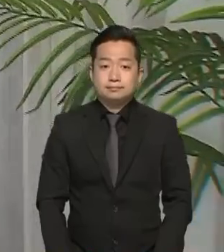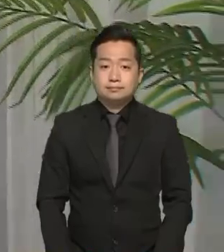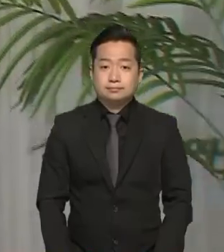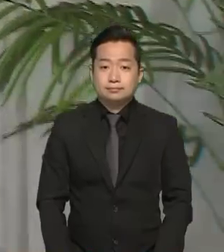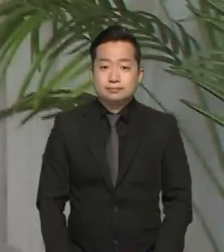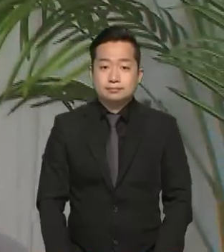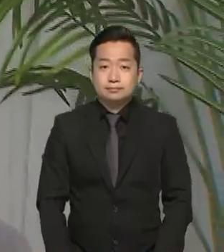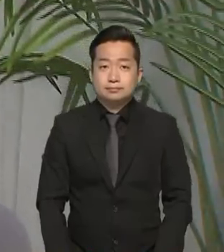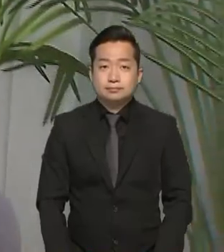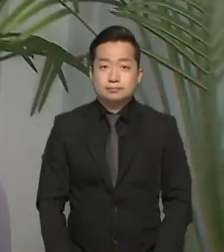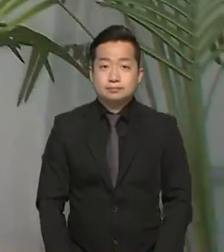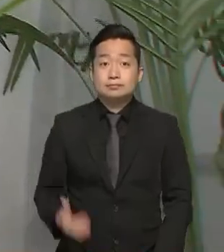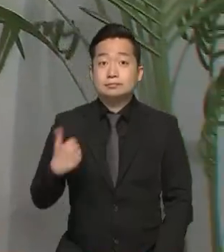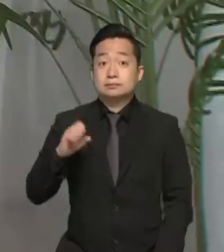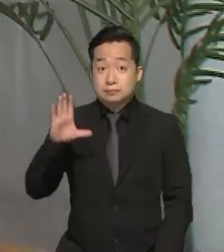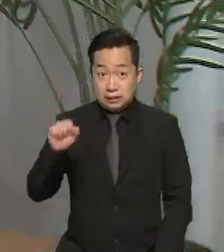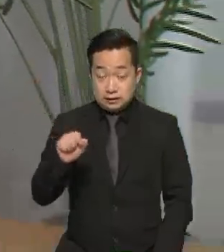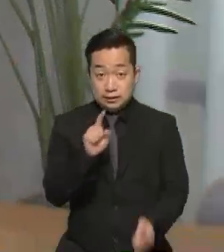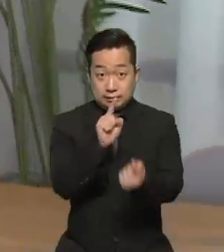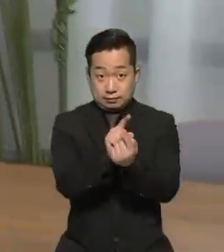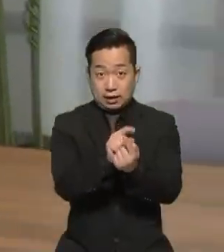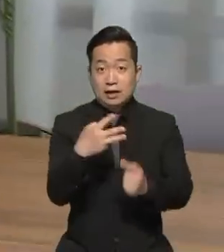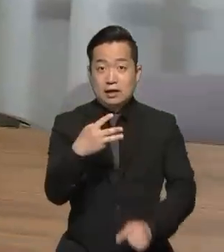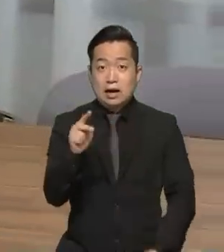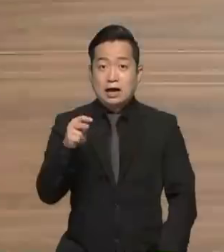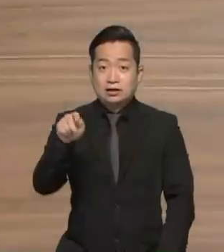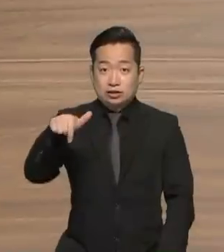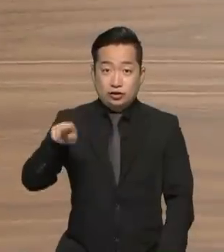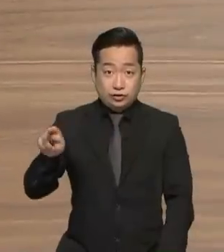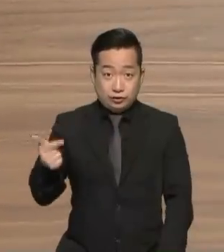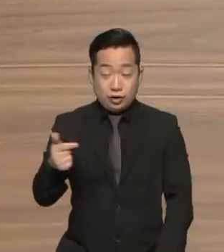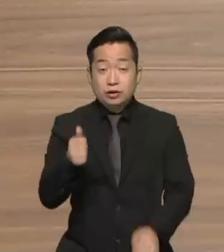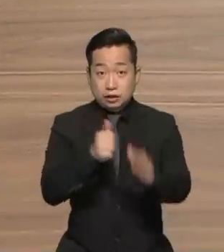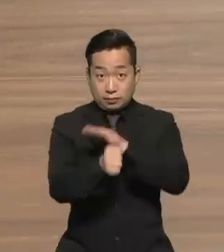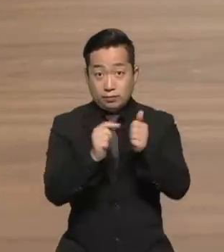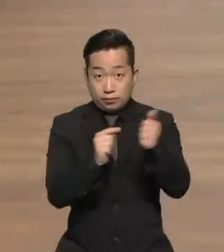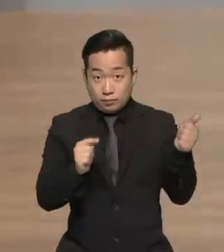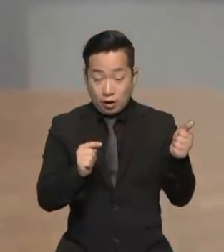(기자) SNS 취재진을 만난 라덕연 대표는 투자자 동의 없이 신용 거래를 너무 많이